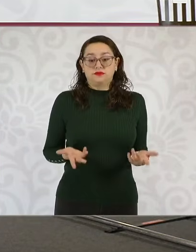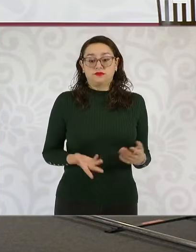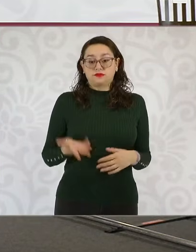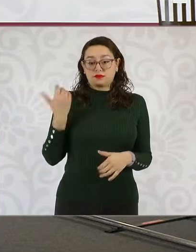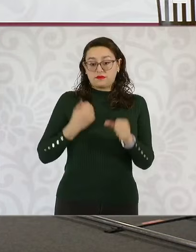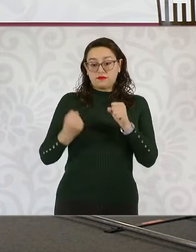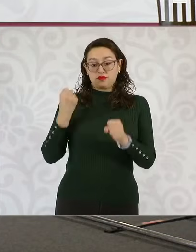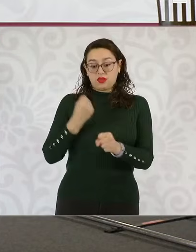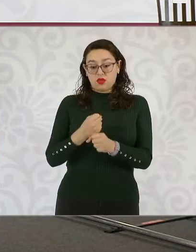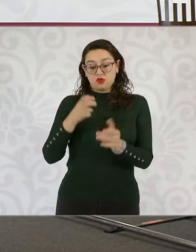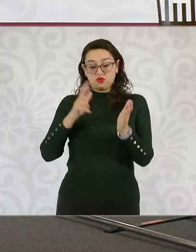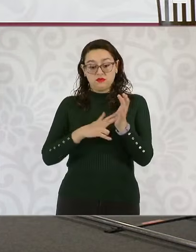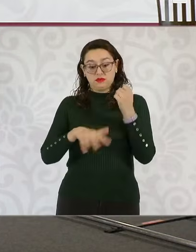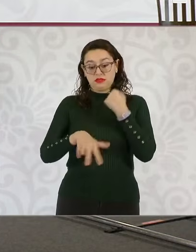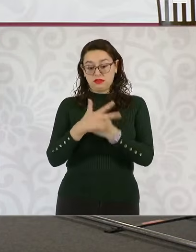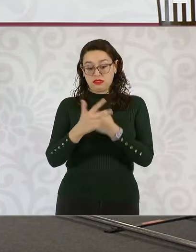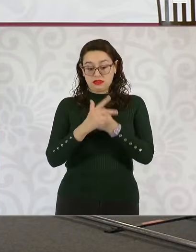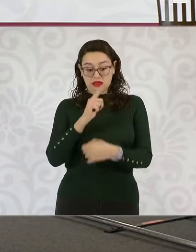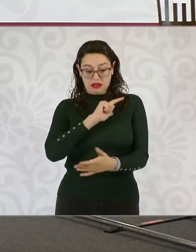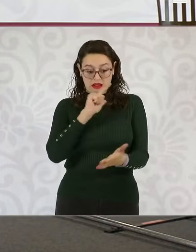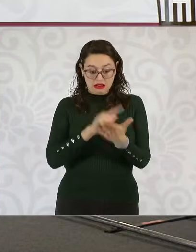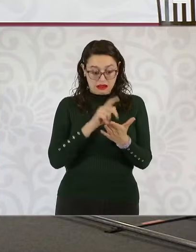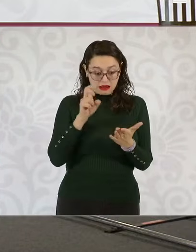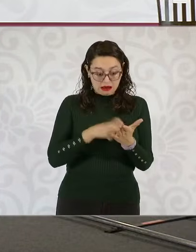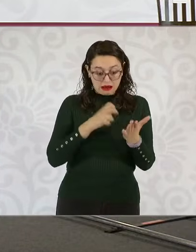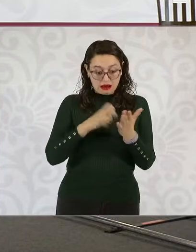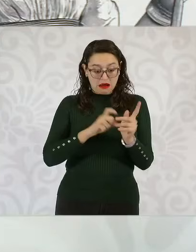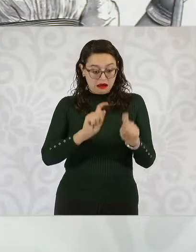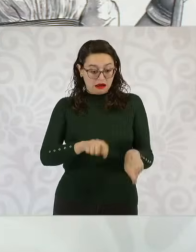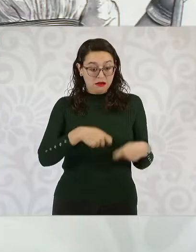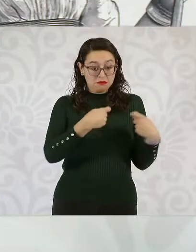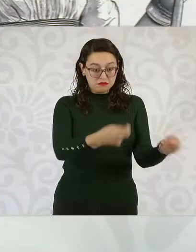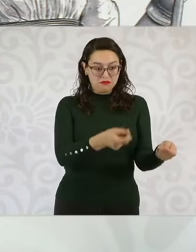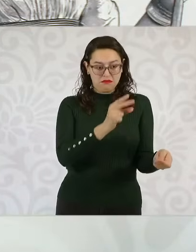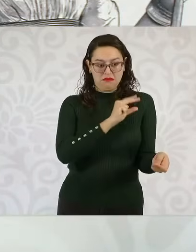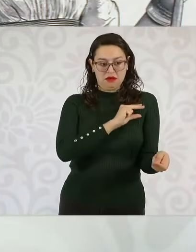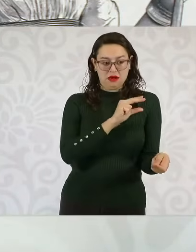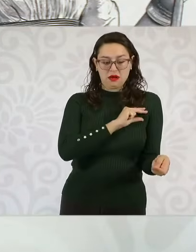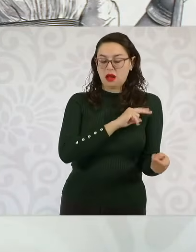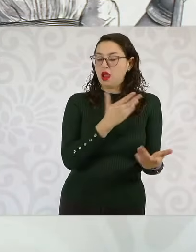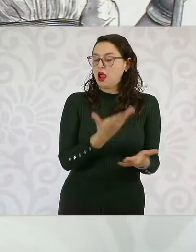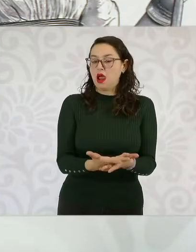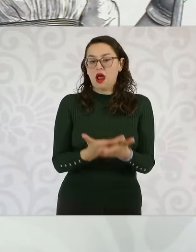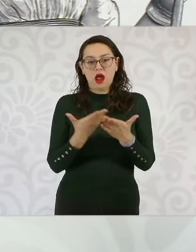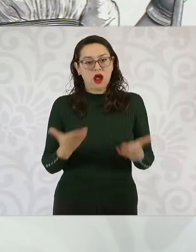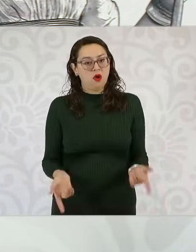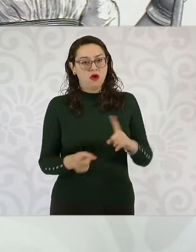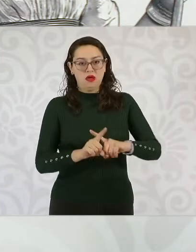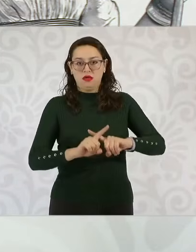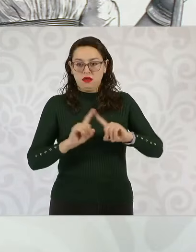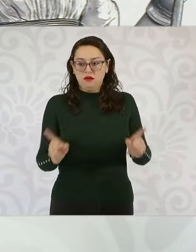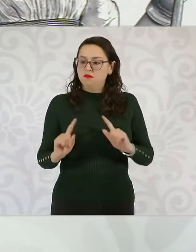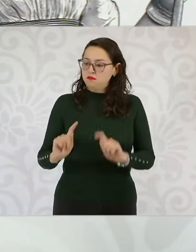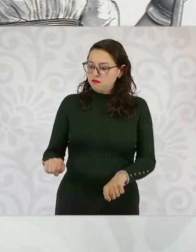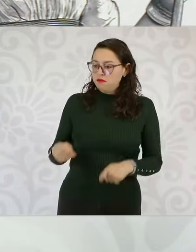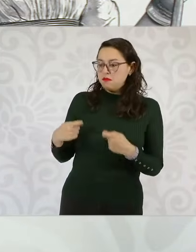2013 Pemex ahora lleva mano en las actividades de exploración y extracción de hidrocarburos